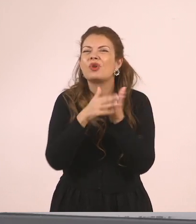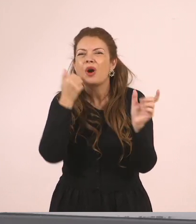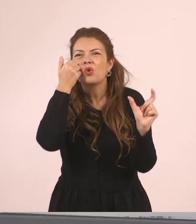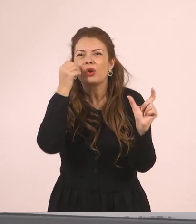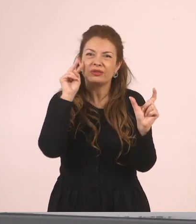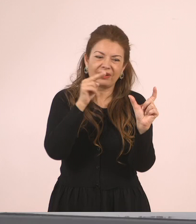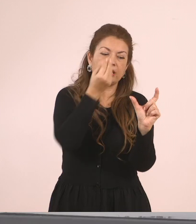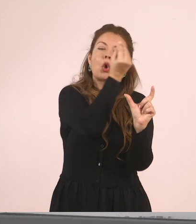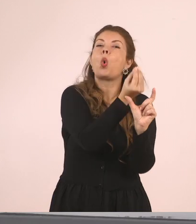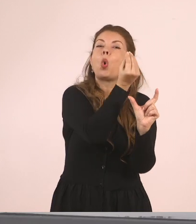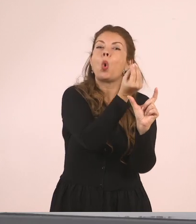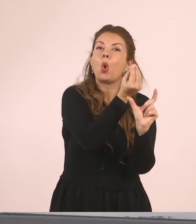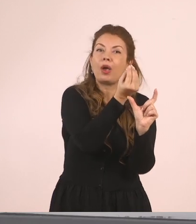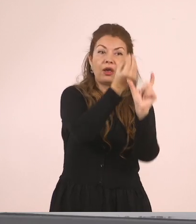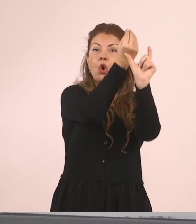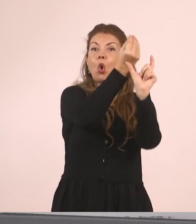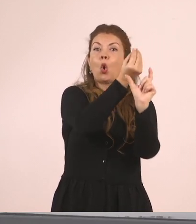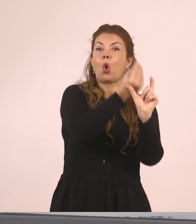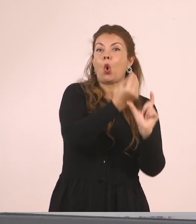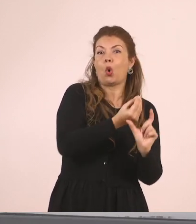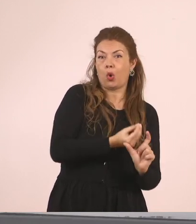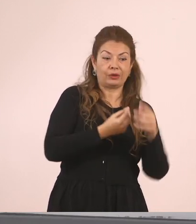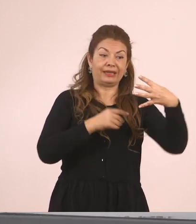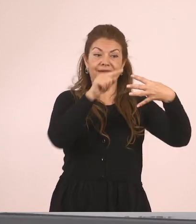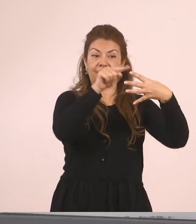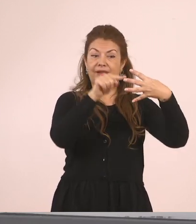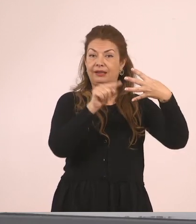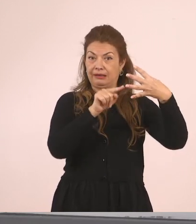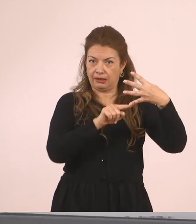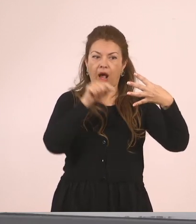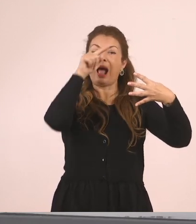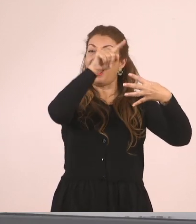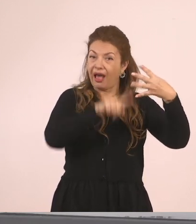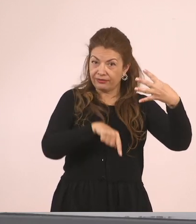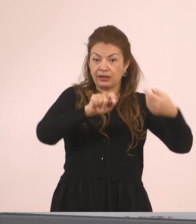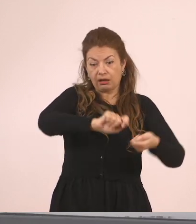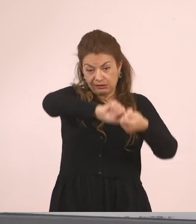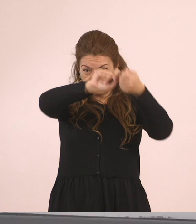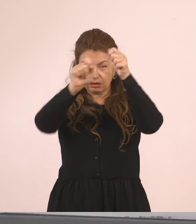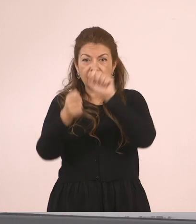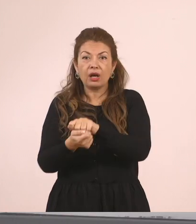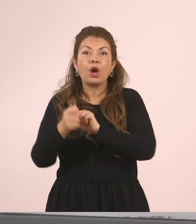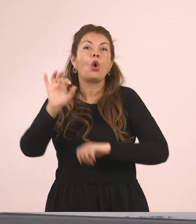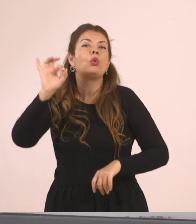Ας μην σας κουράσω με περισσότερα ρήματα. Θέλω τώρα να δούμε ποια ουσιαστικά μπορώ να σχηματίσω.